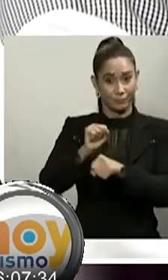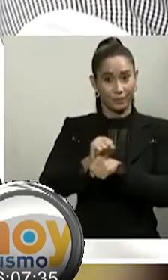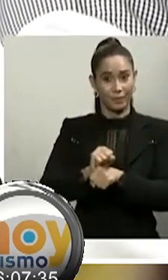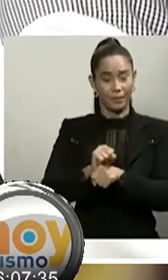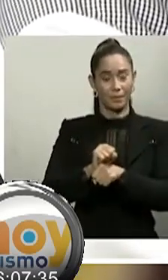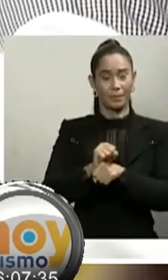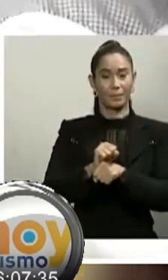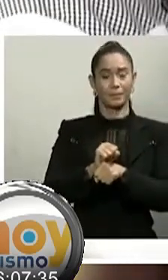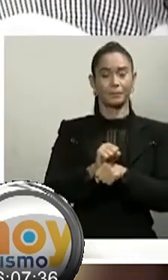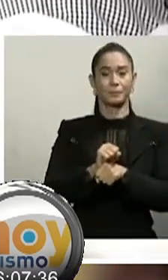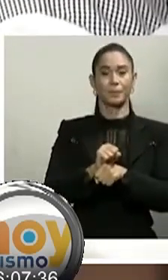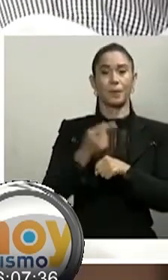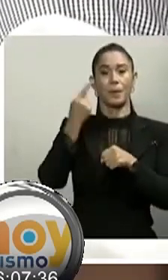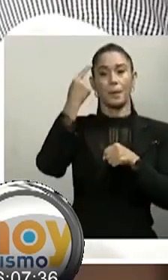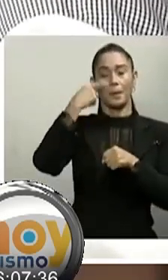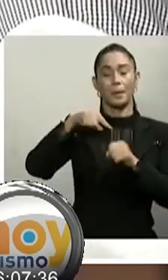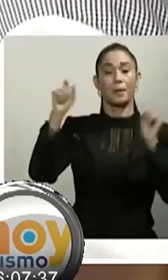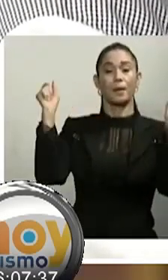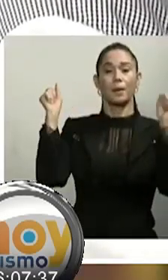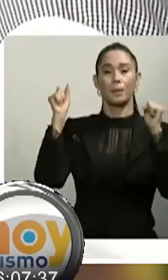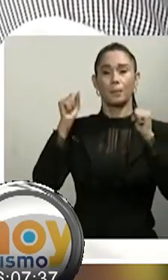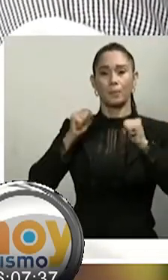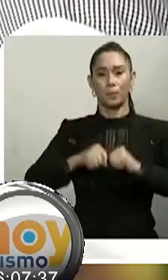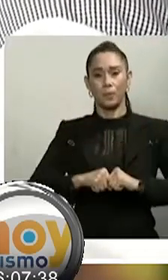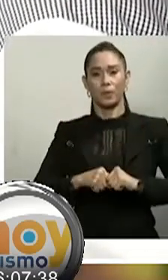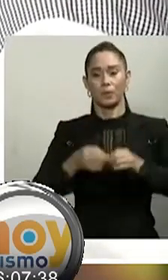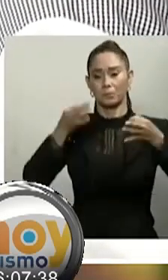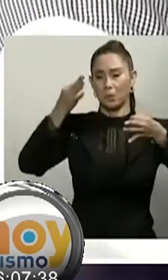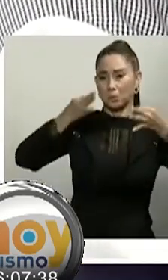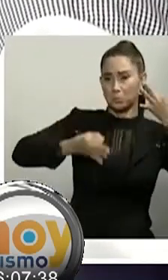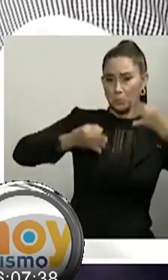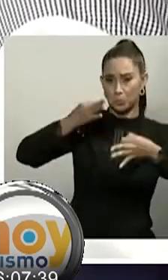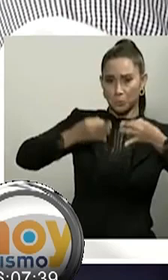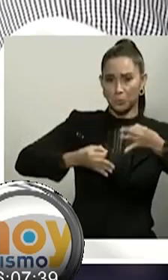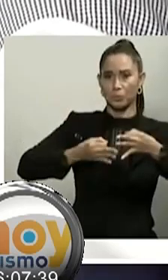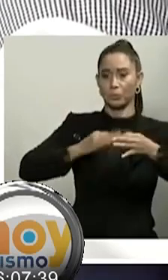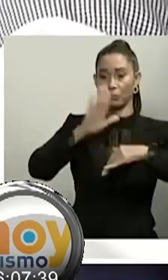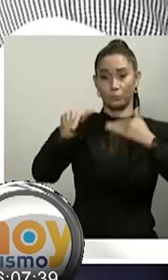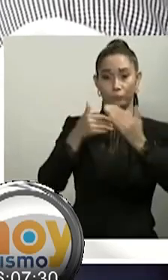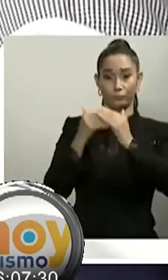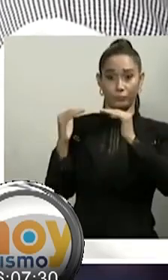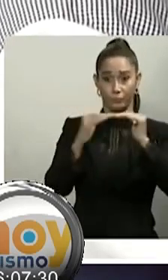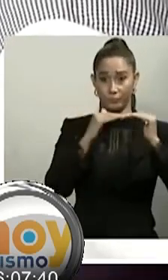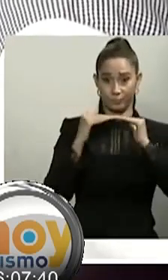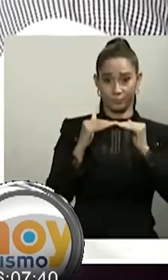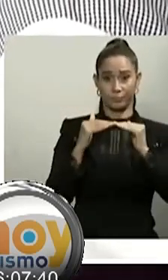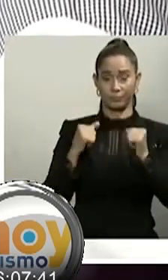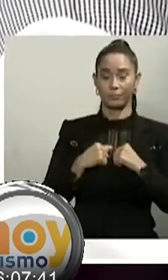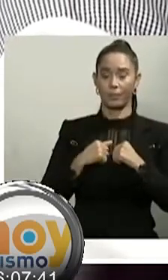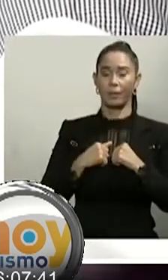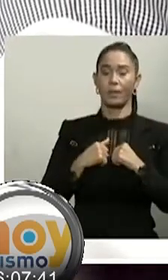quiero plantearle e informarle lo siguiente cuáles son las empresas grandes son aquellas que